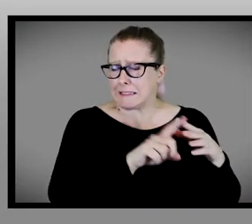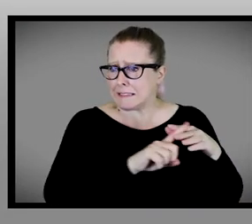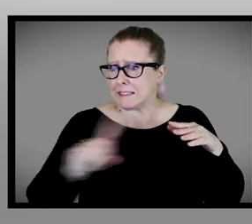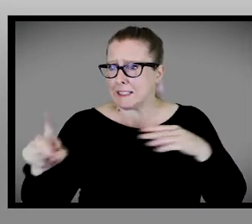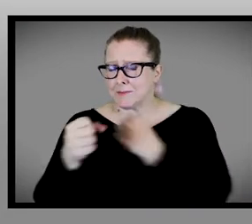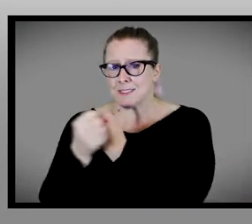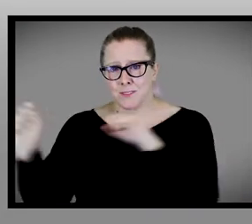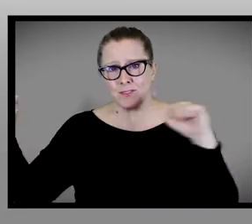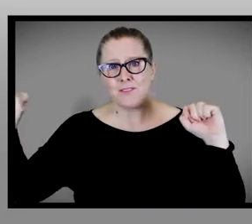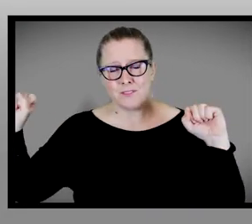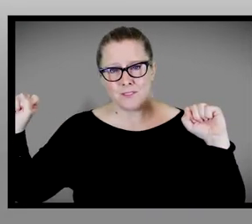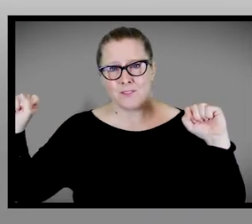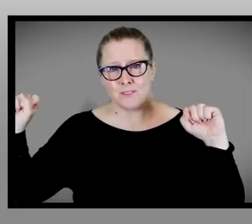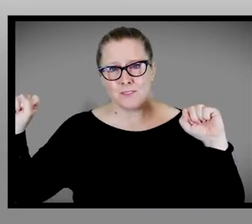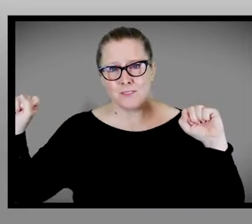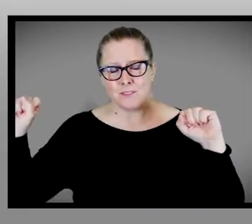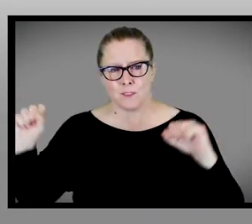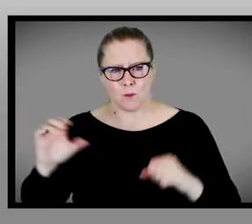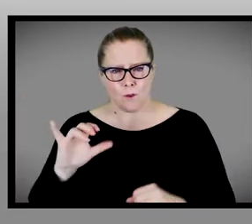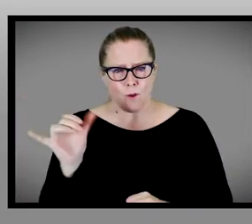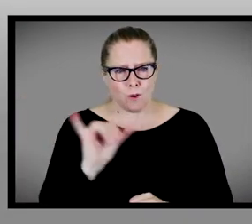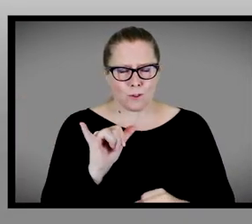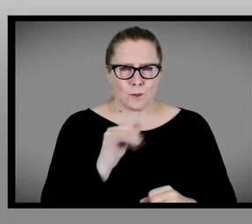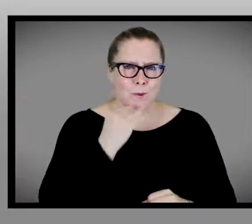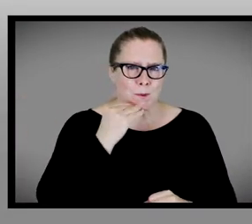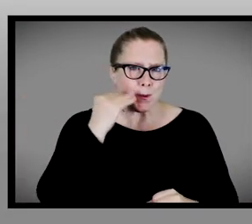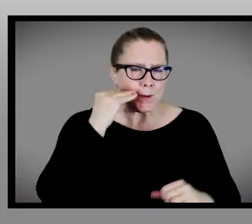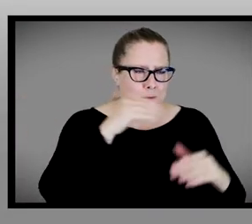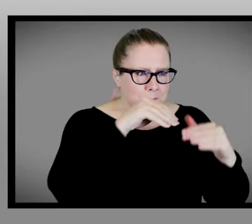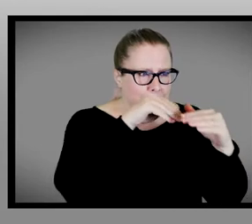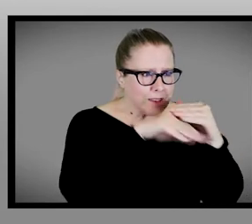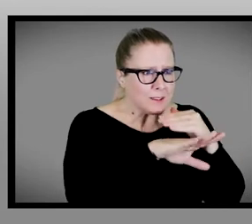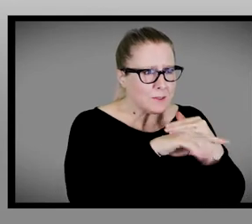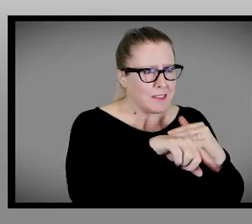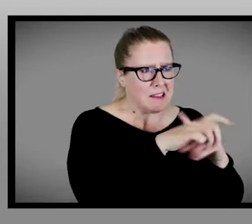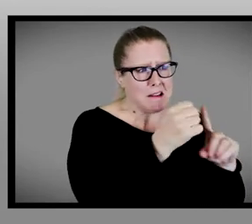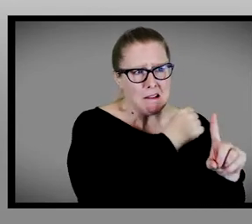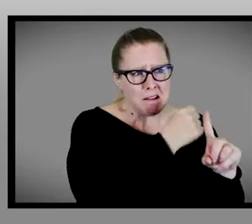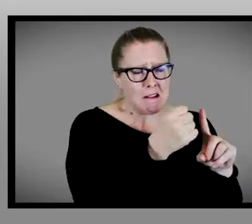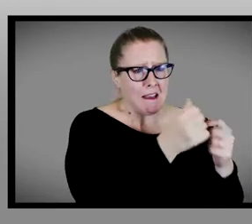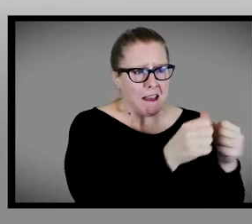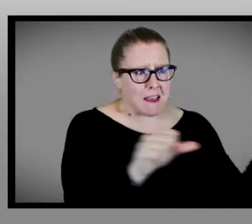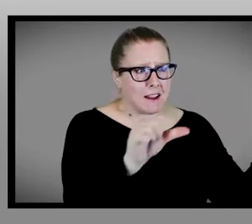يمكنهم أيضًا الإبلاغ عن المضايقات والانتهاكات التي يعيشونها في منازلهم.